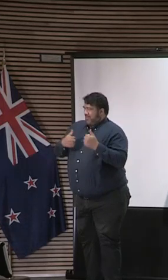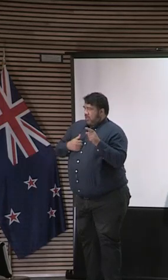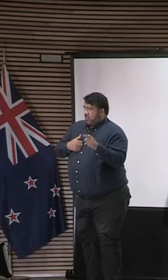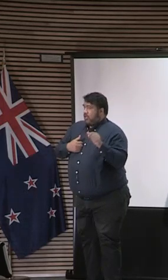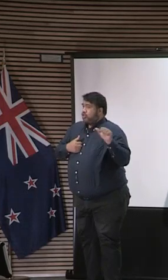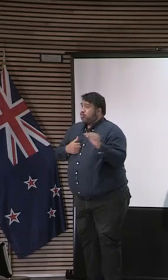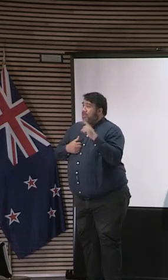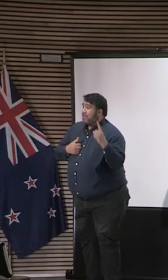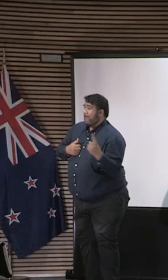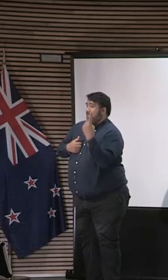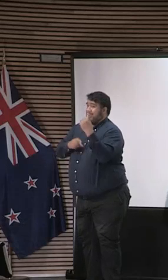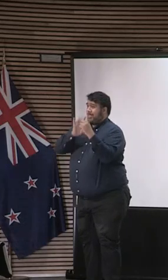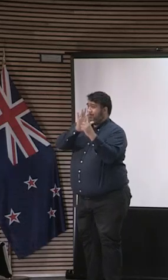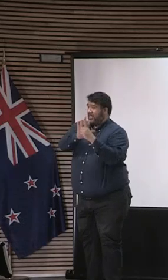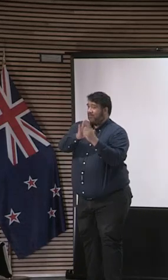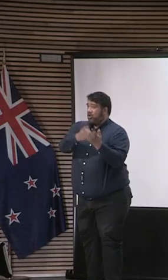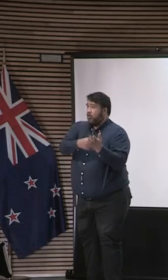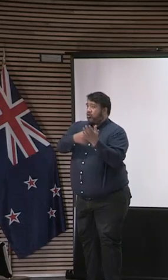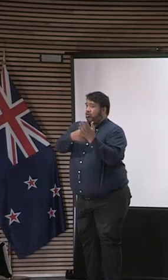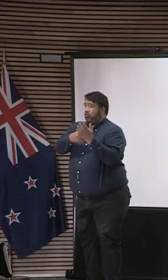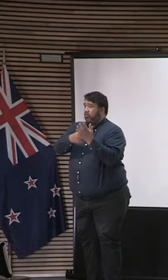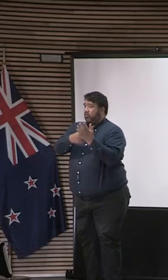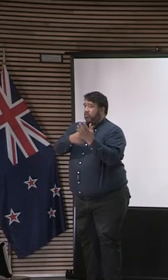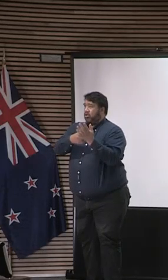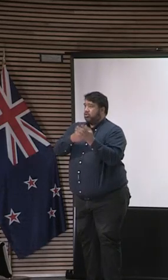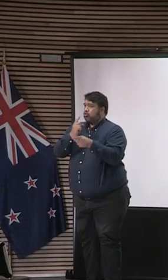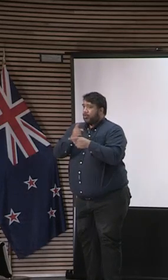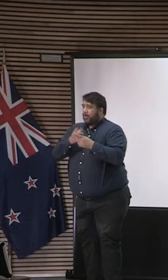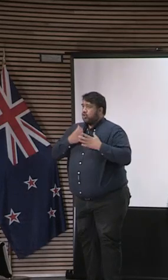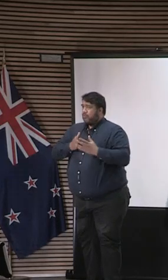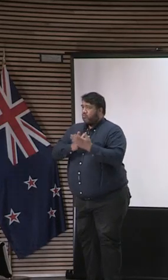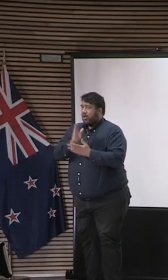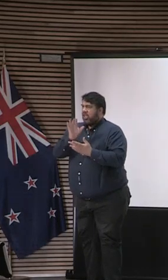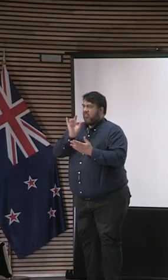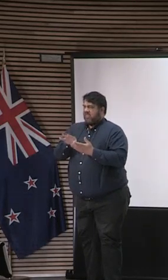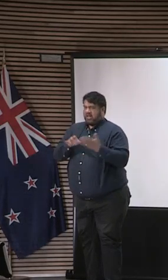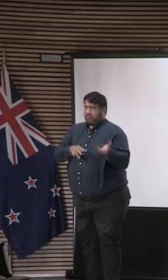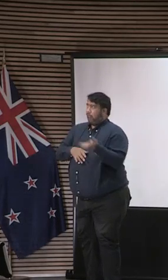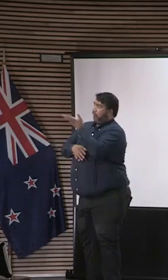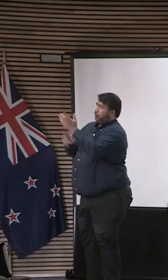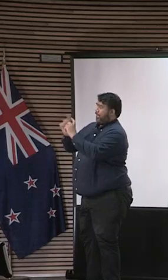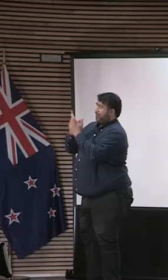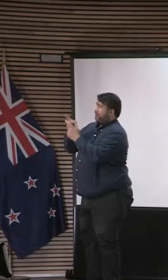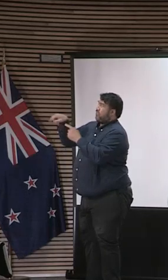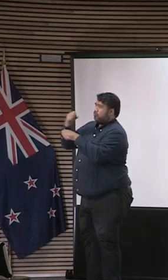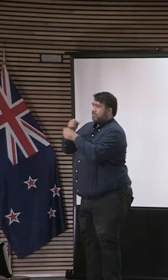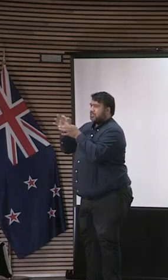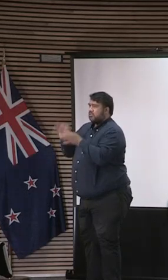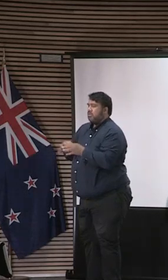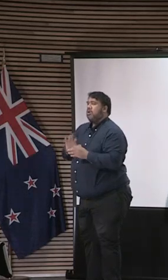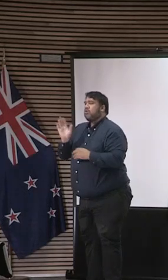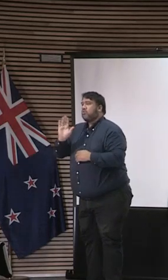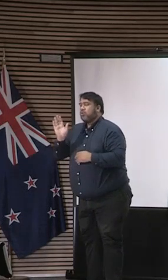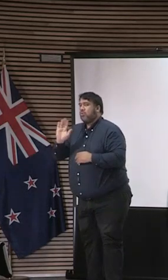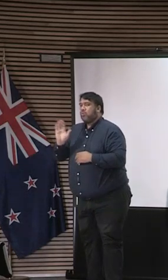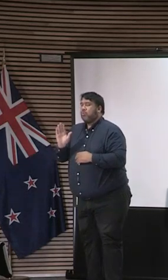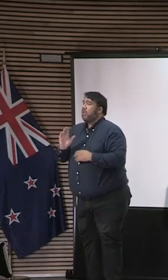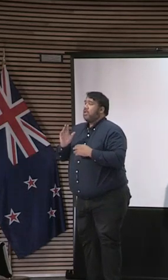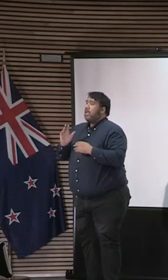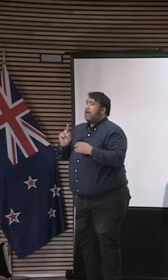ahau. KAUPAPA: He aha te mea mai